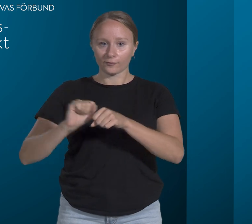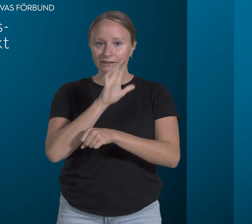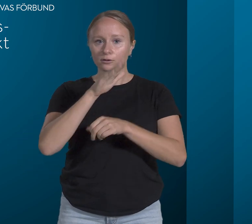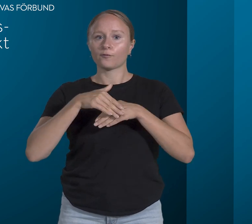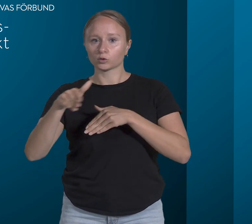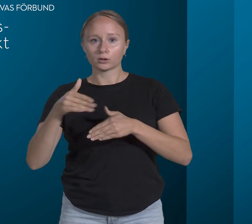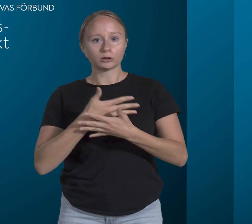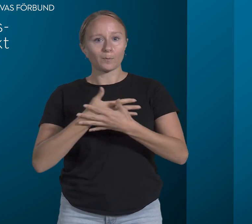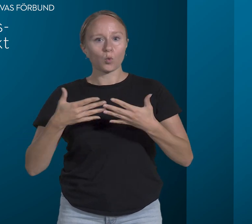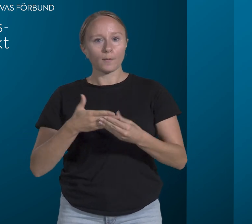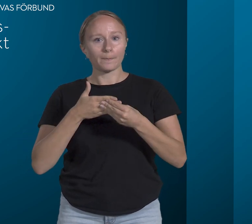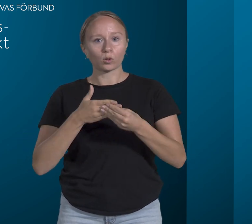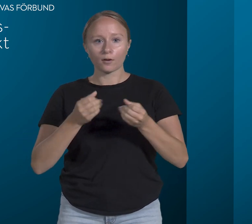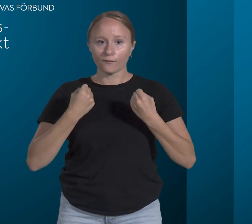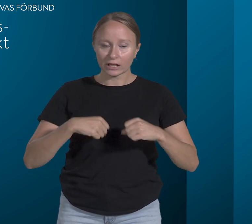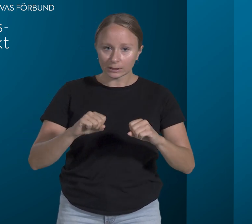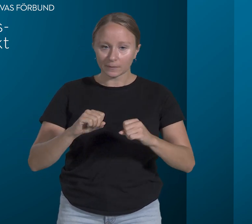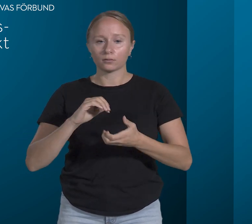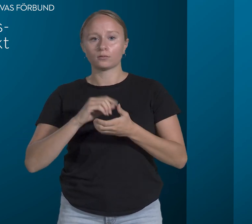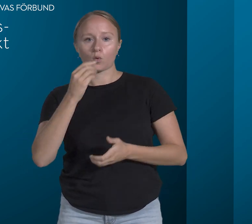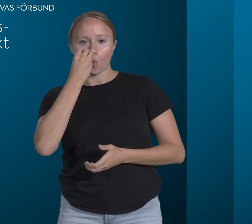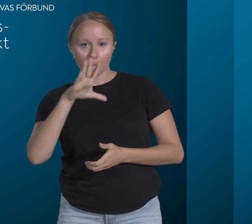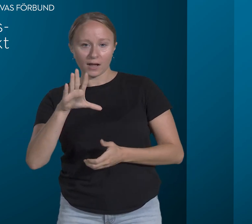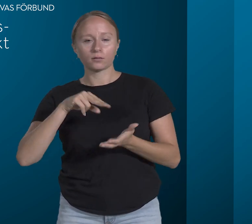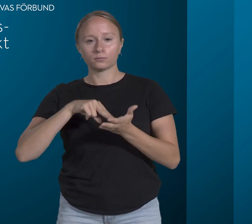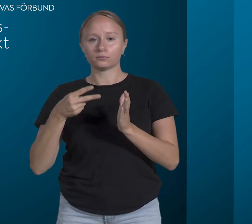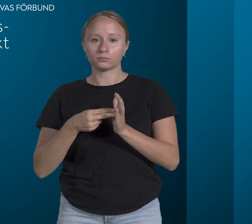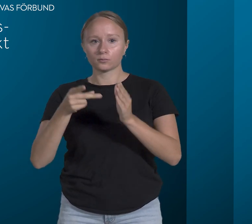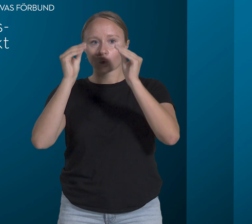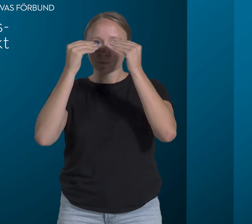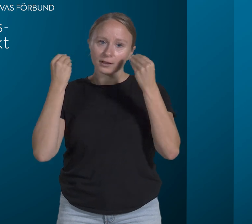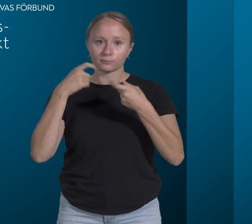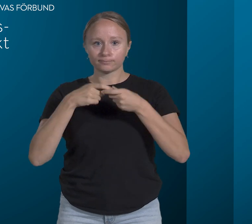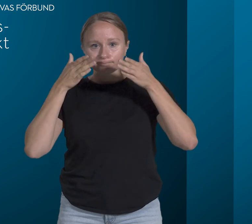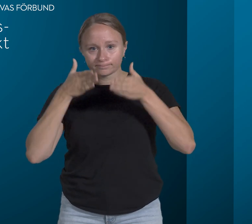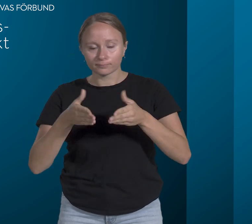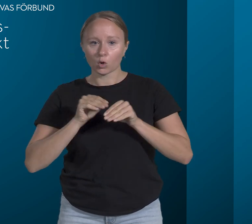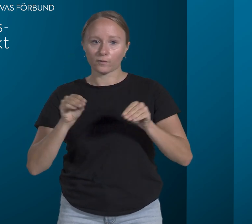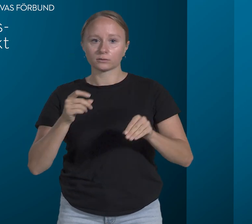FST rf fortsatte sin språkmentorverksamhet, - och Humak planerade en utbildning med fokus på undervisning -